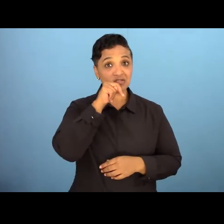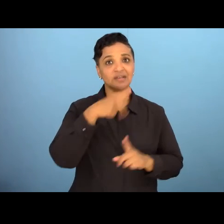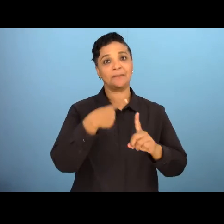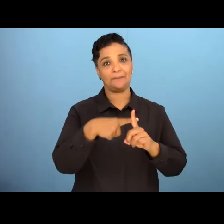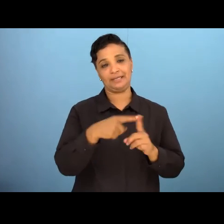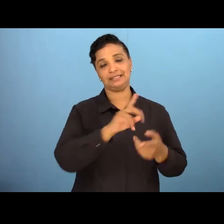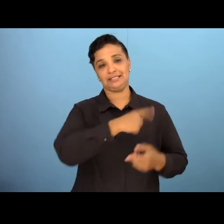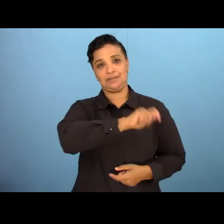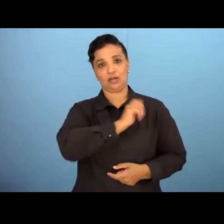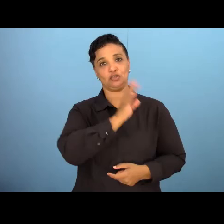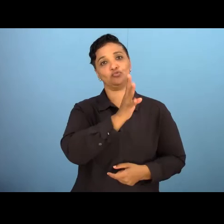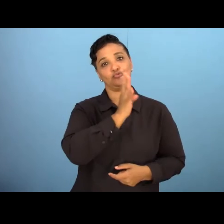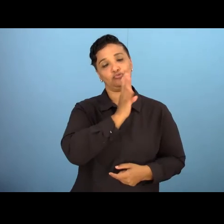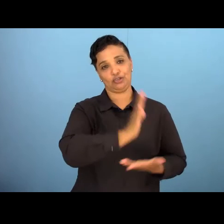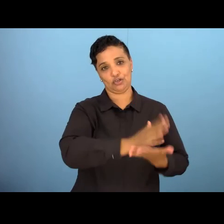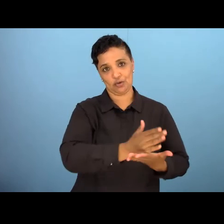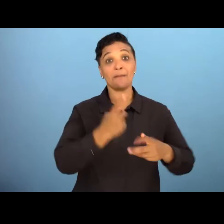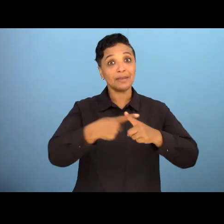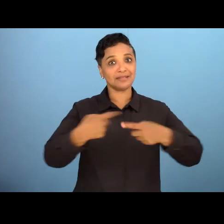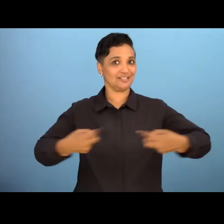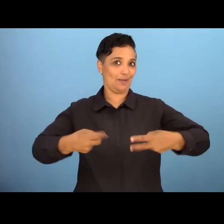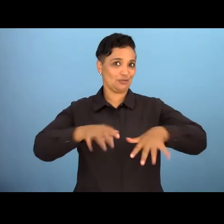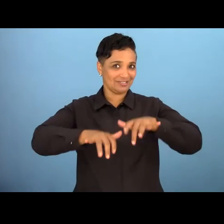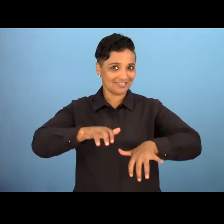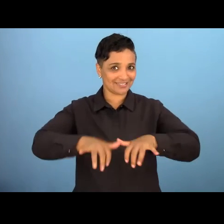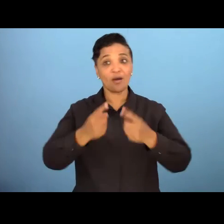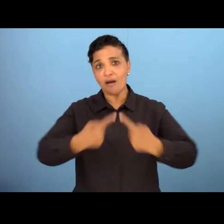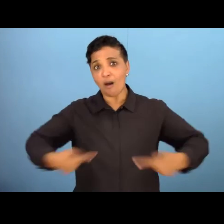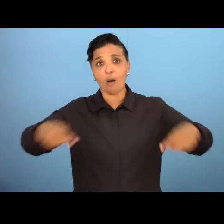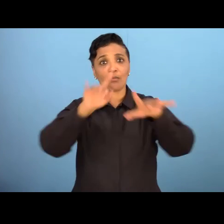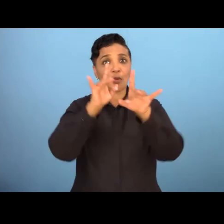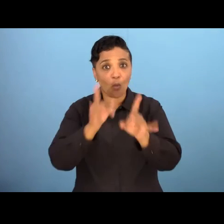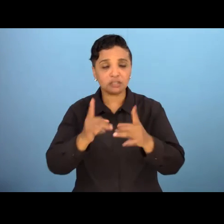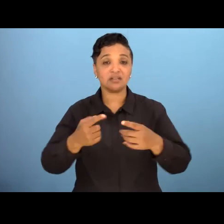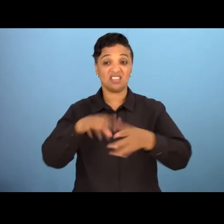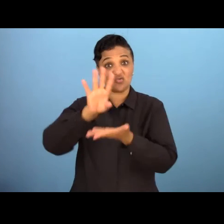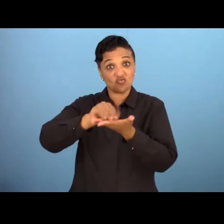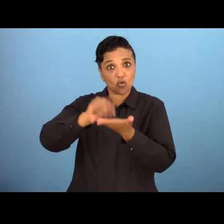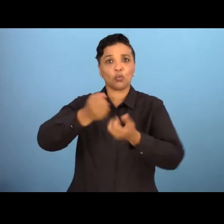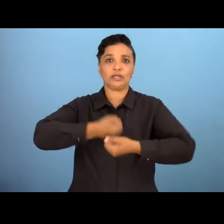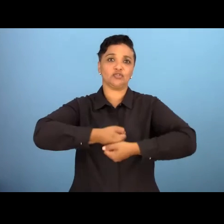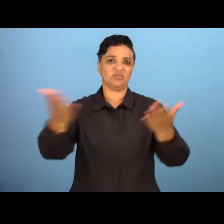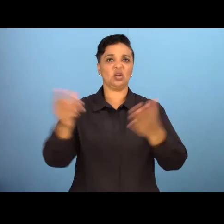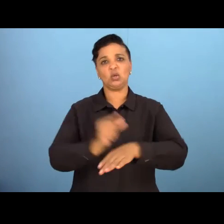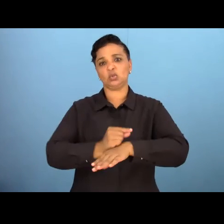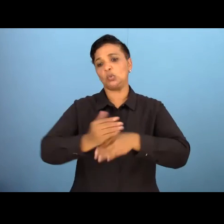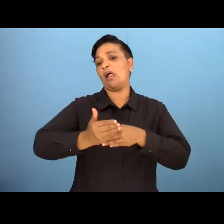nuestros cuatro encantadores panelistas y al lenguaje de señas nigeriano de señas internacional y a los intérpretes de español y a los subtituladores y a todos ustedes. Pronto compartiremos la grabación y las presentaciones.